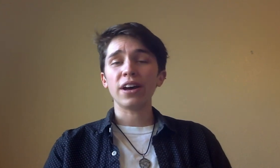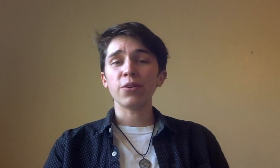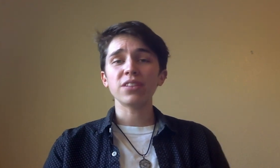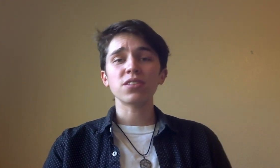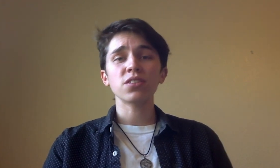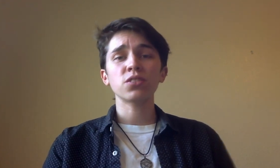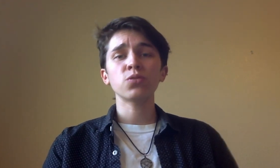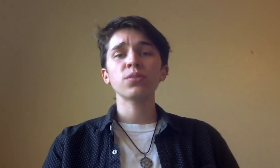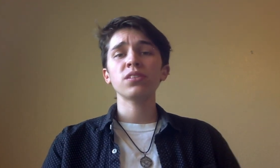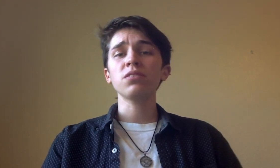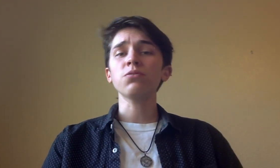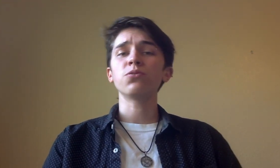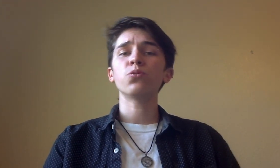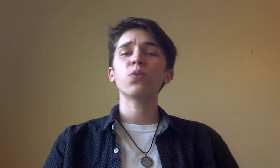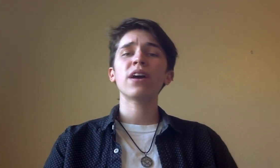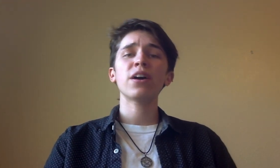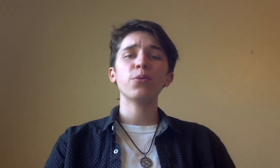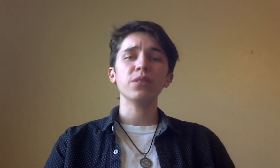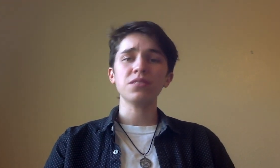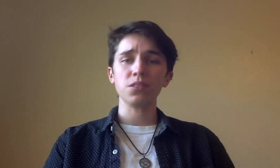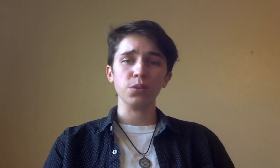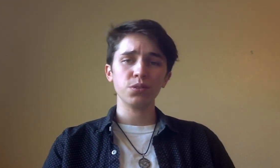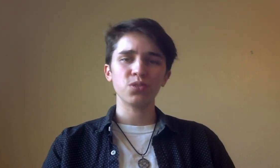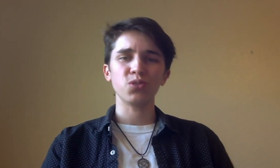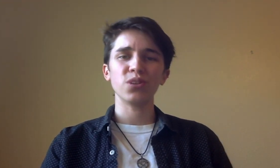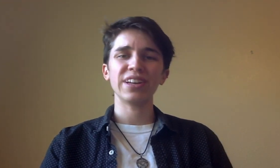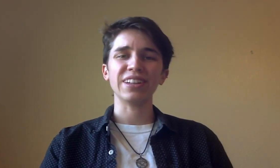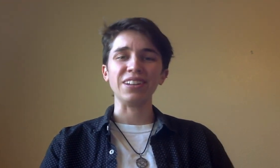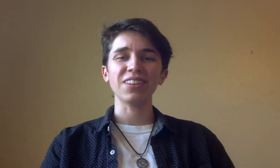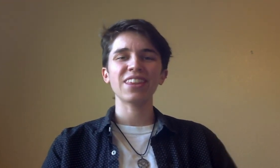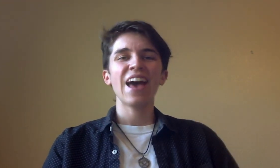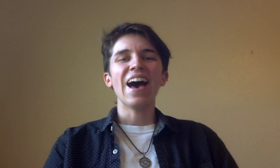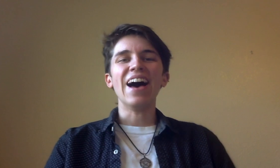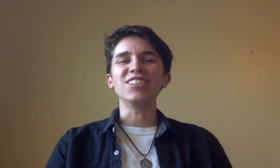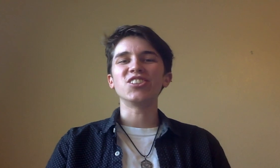¿Dónde está el dolor, dónde está la fuerza?